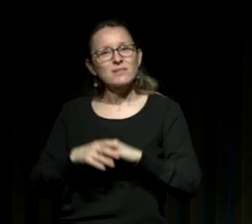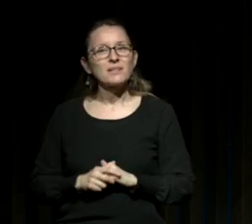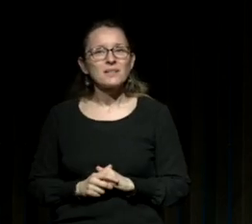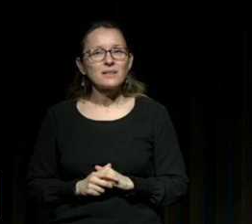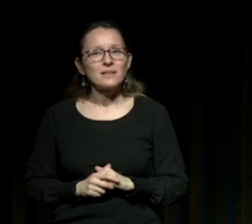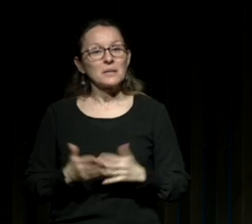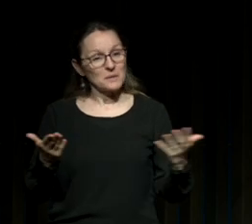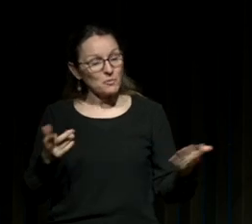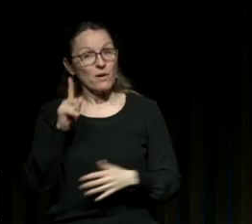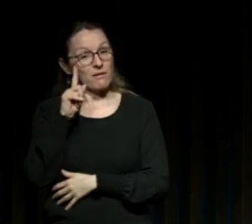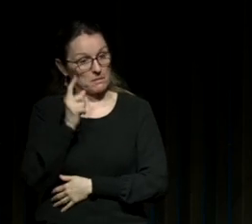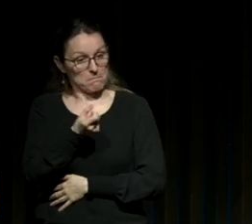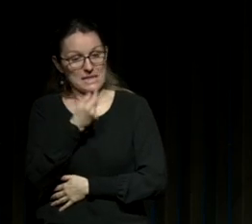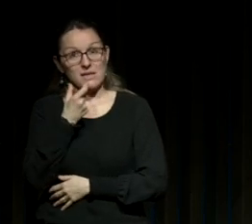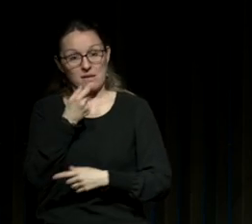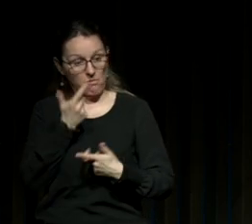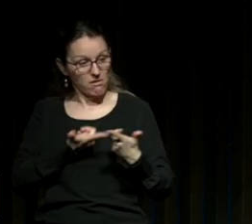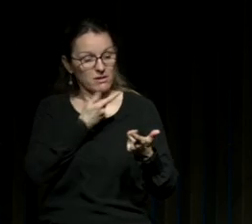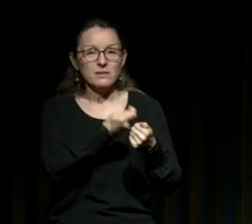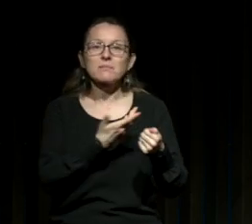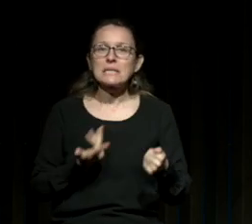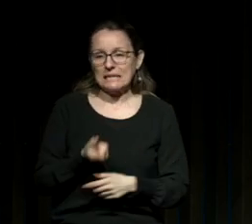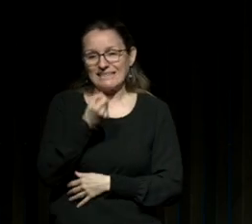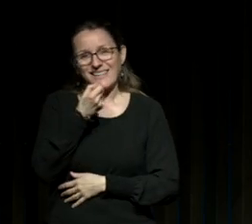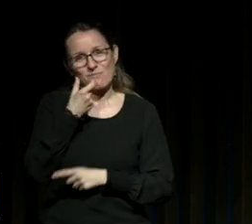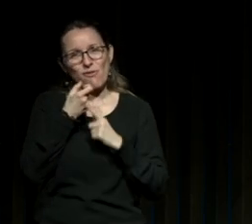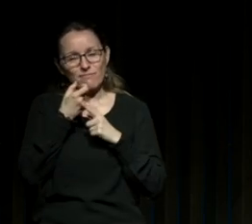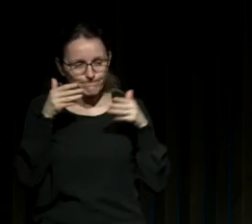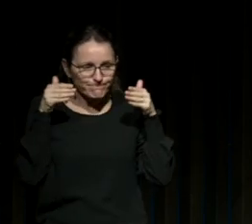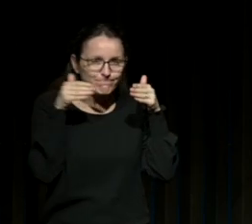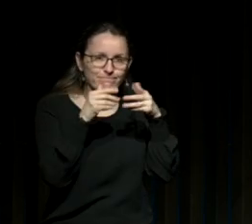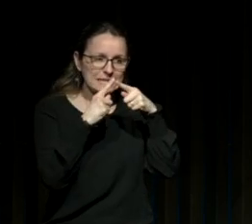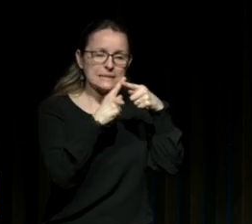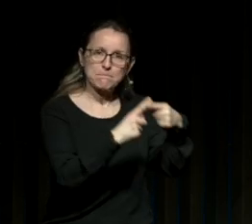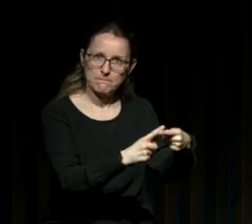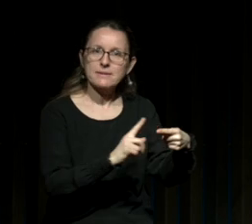pharmacologique pour l'instant ce traitement il est réservé à des patients qui souffrent de cette